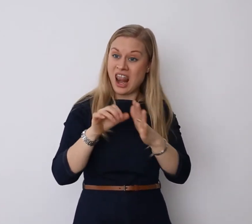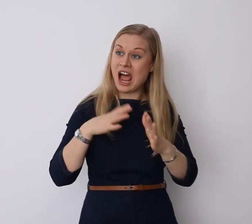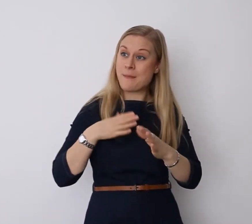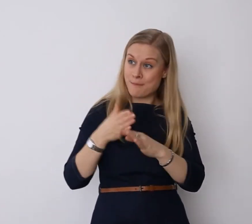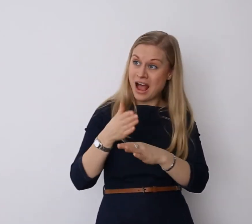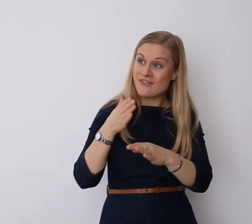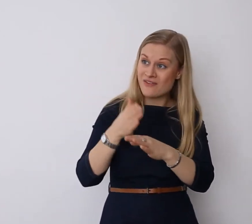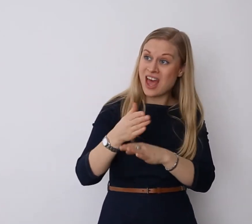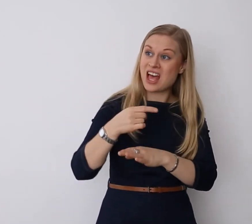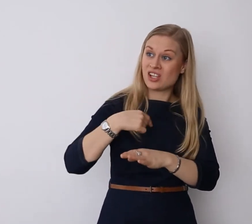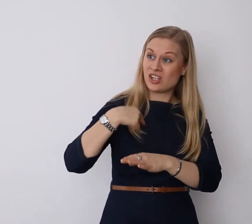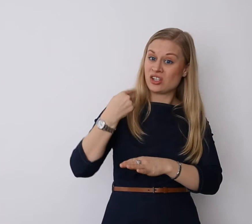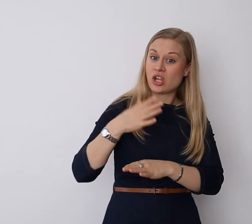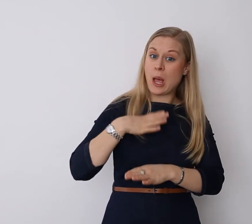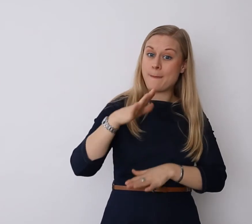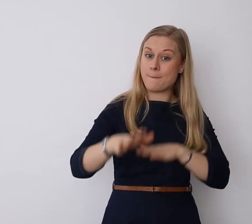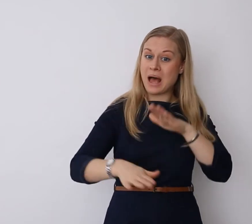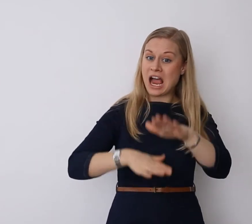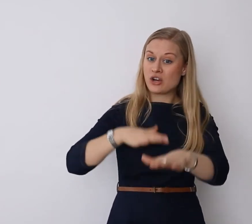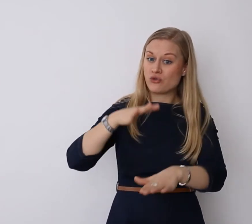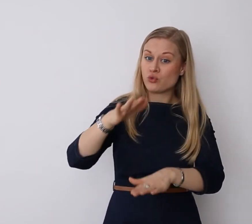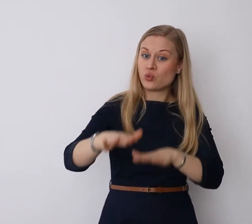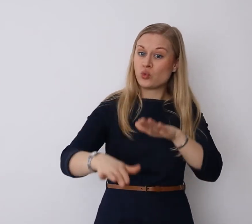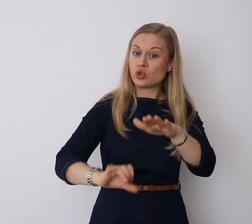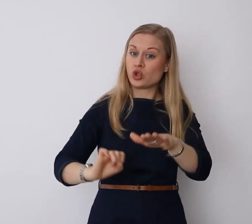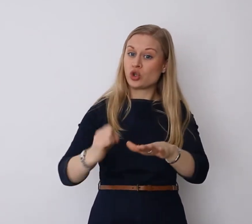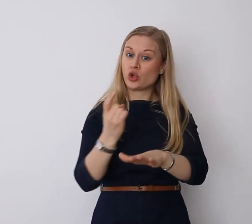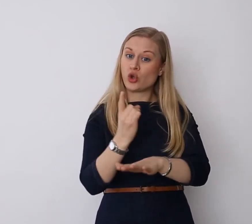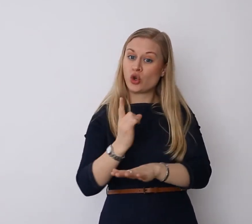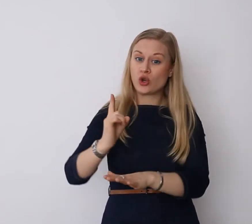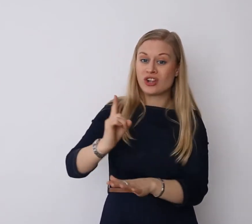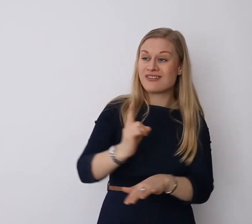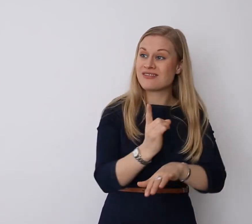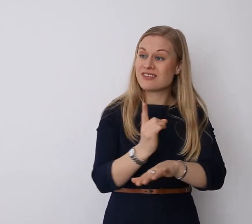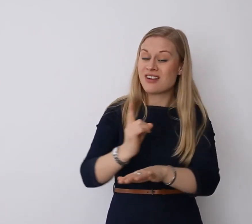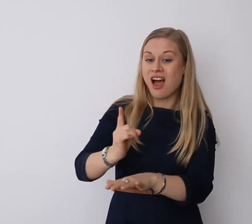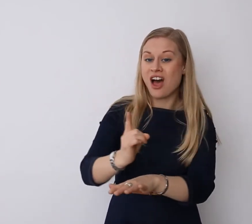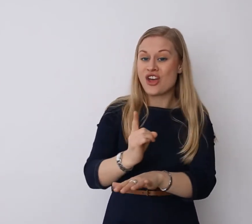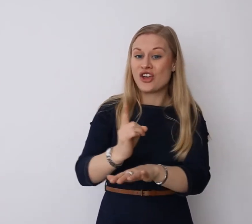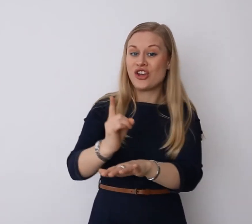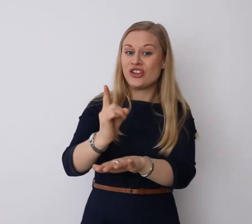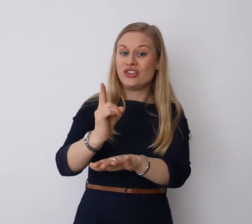Leid me verder dan mijn voeten kunnen dragen.